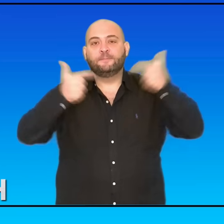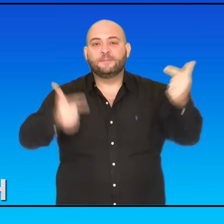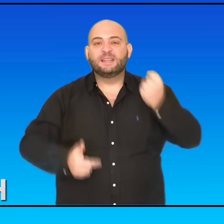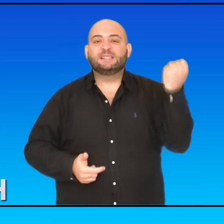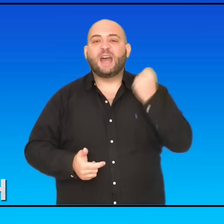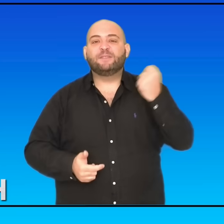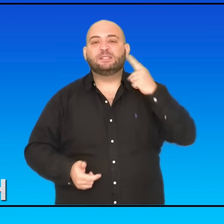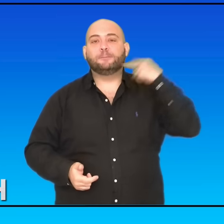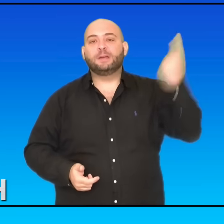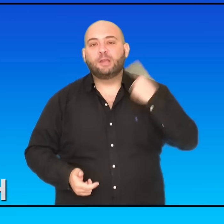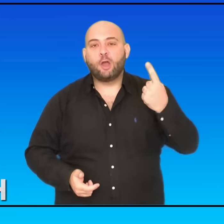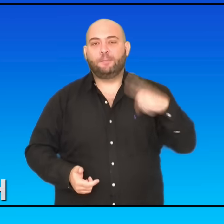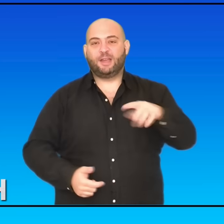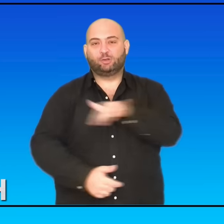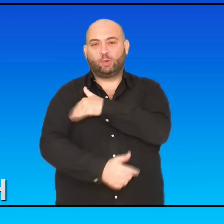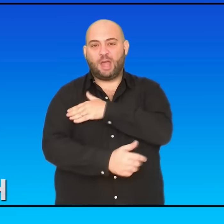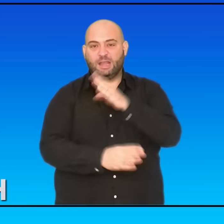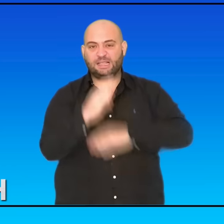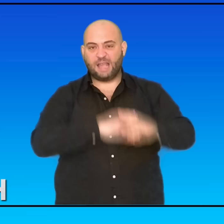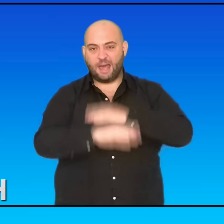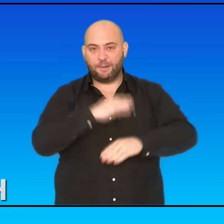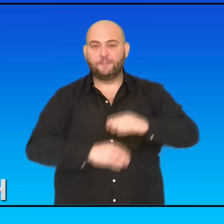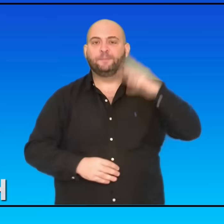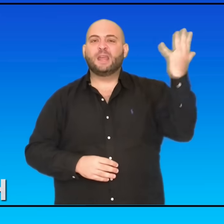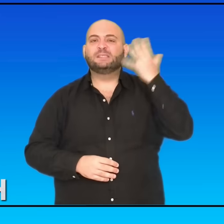garantire una ottimale accessibilità ambientale, per soddisfare le esigenze degli studenti con disabilità